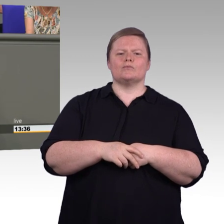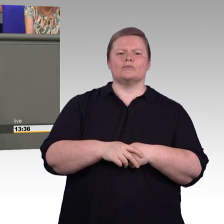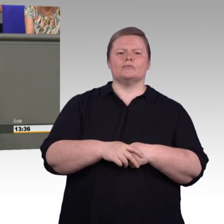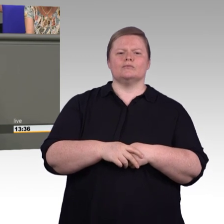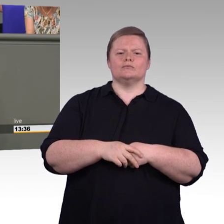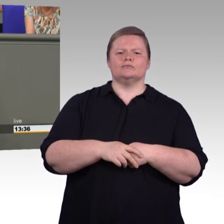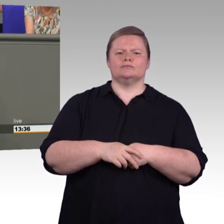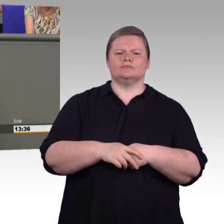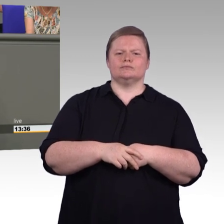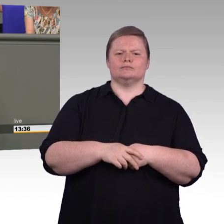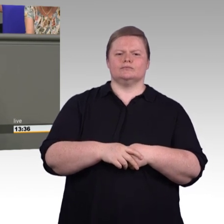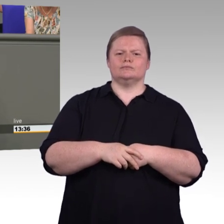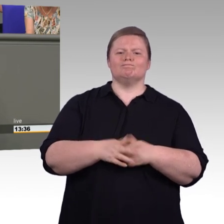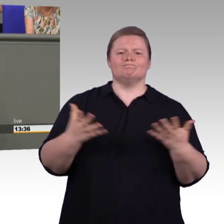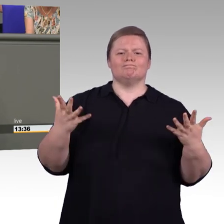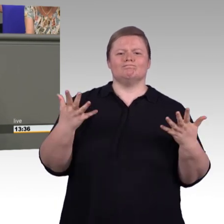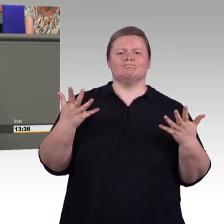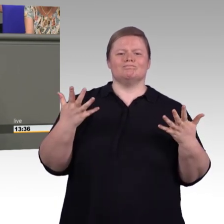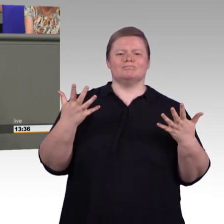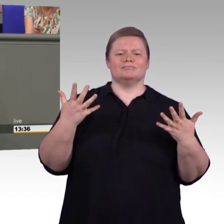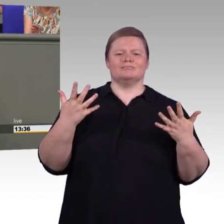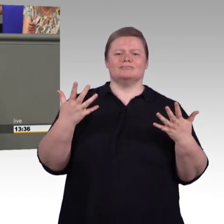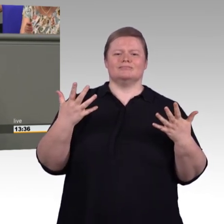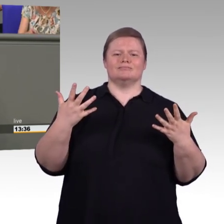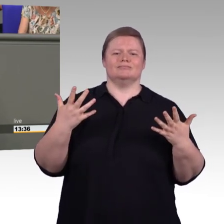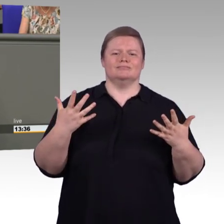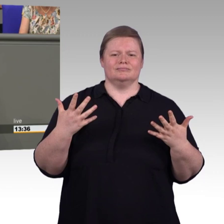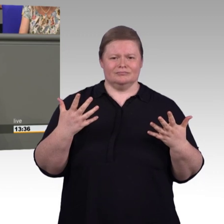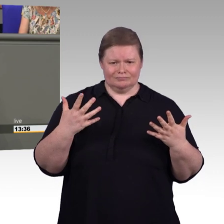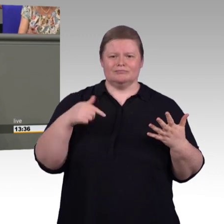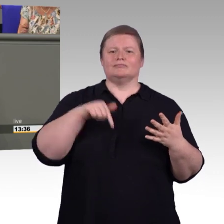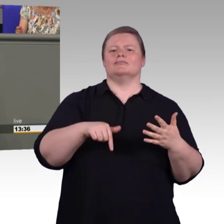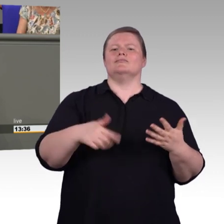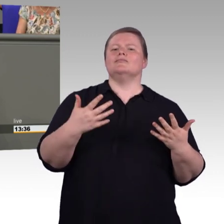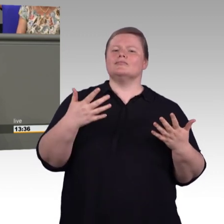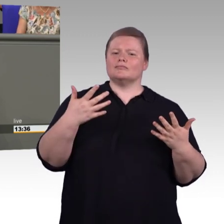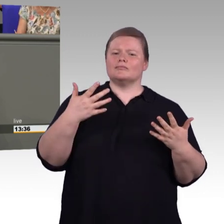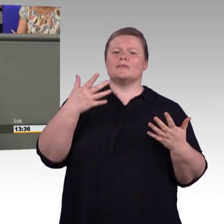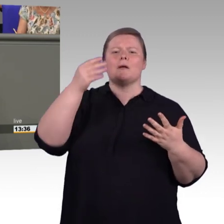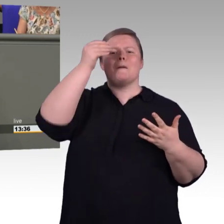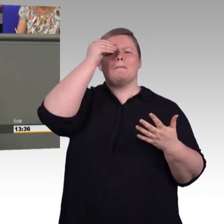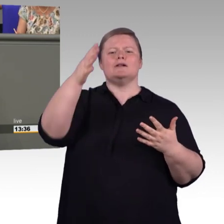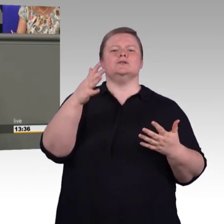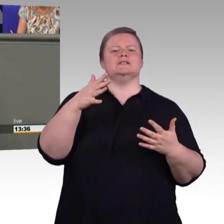dann zeigt uns das neben den großen Themen Kinderarmut und anderen, die Katja Dörner schon angesprochen hat, wir brauchen ein besonderes in der Verfassung verankertes Recht